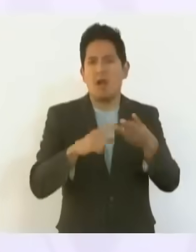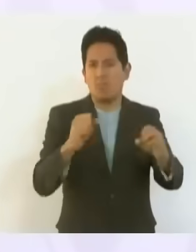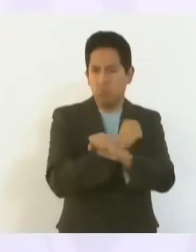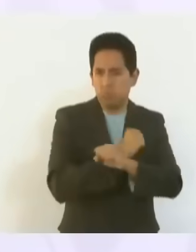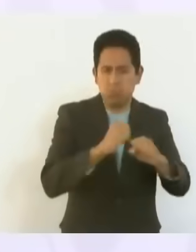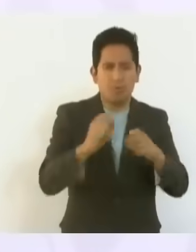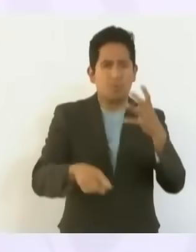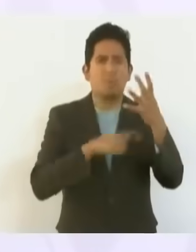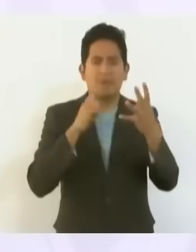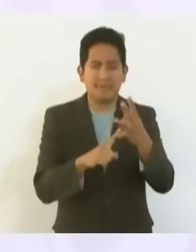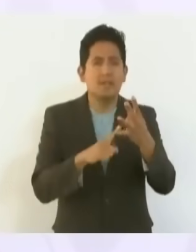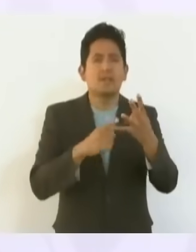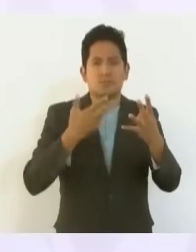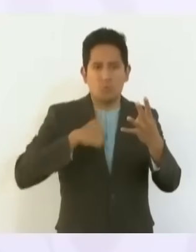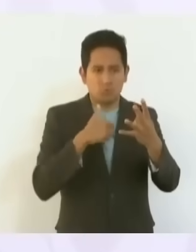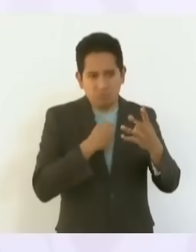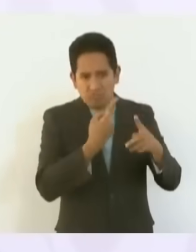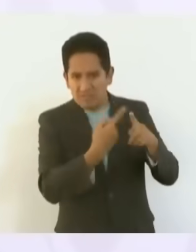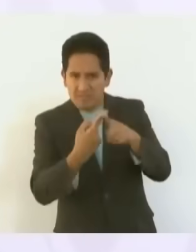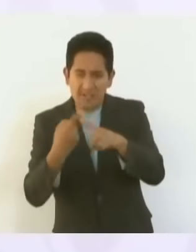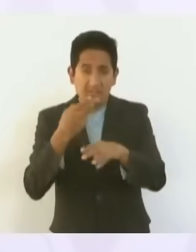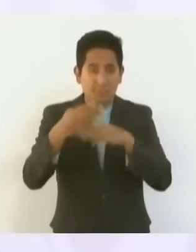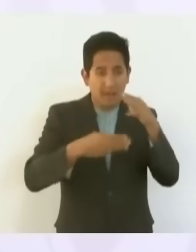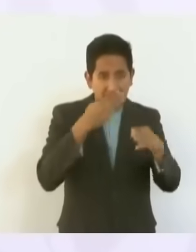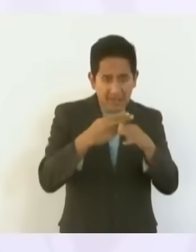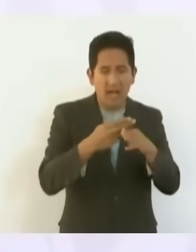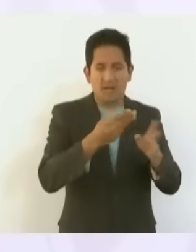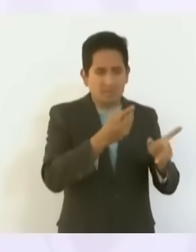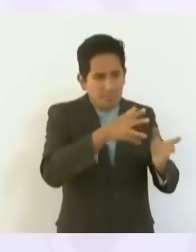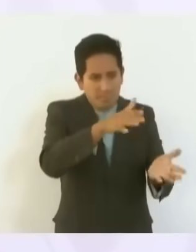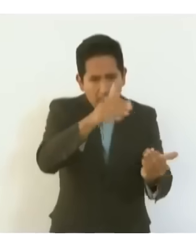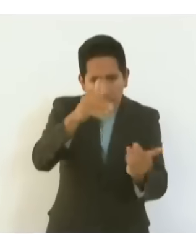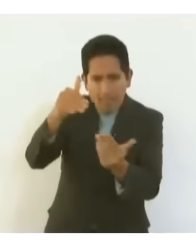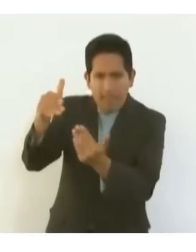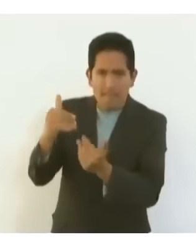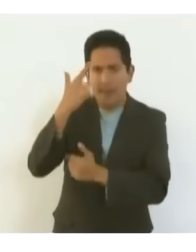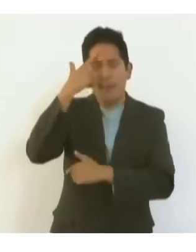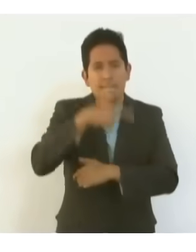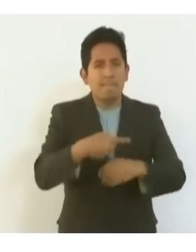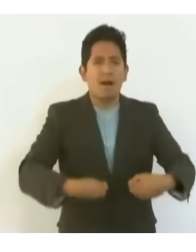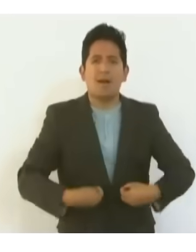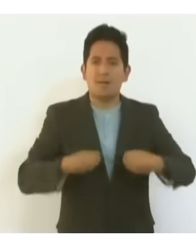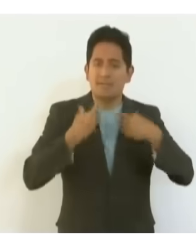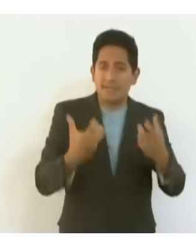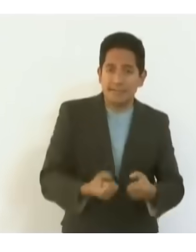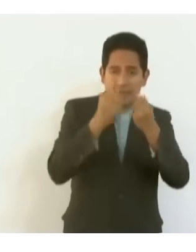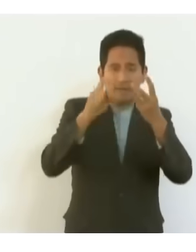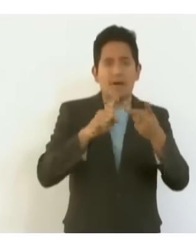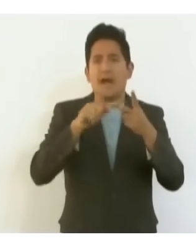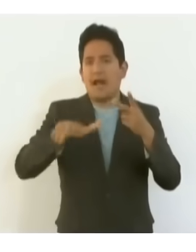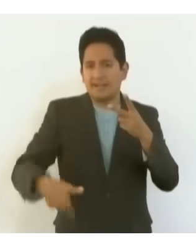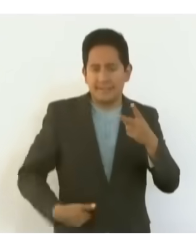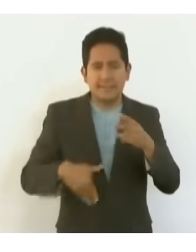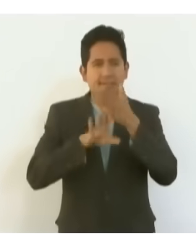de las comunidades. Así se salvan vidas, se previenen accidentes, se evitan tragedias y